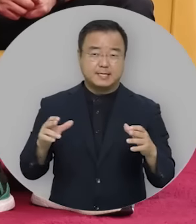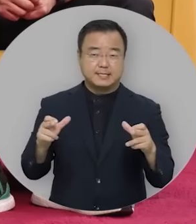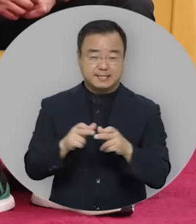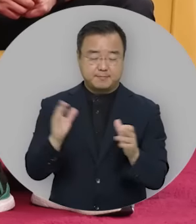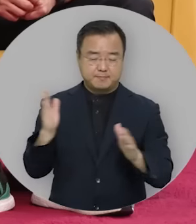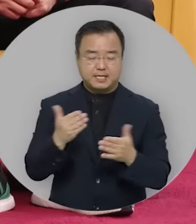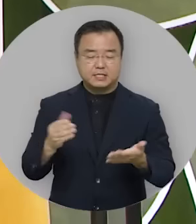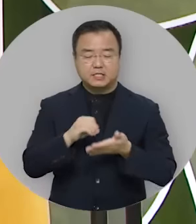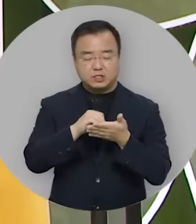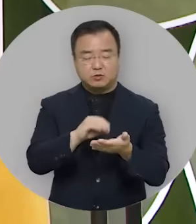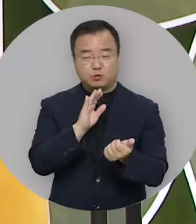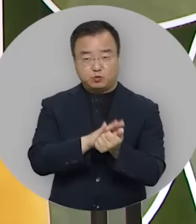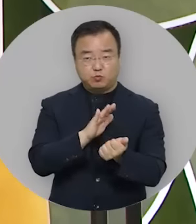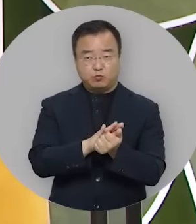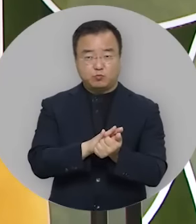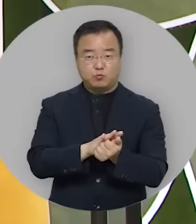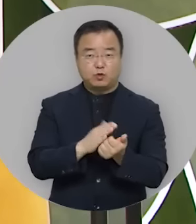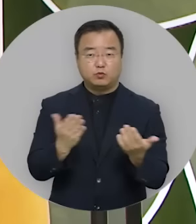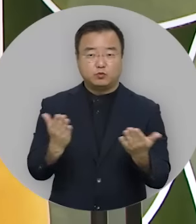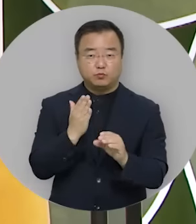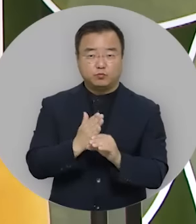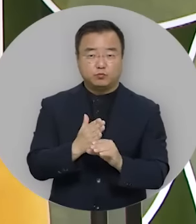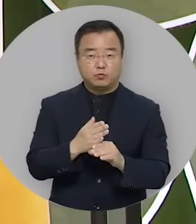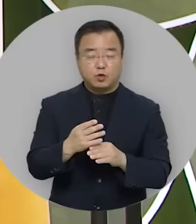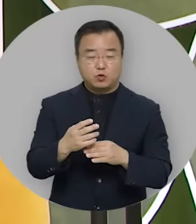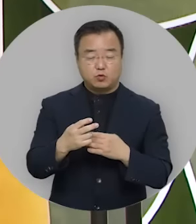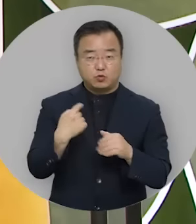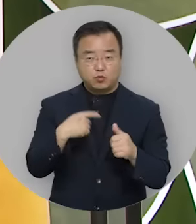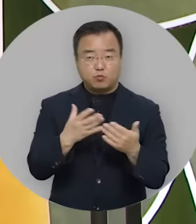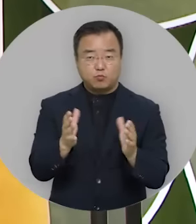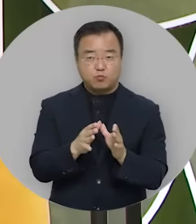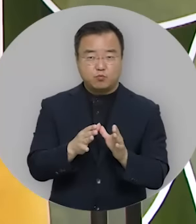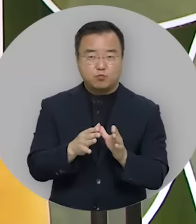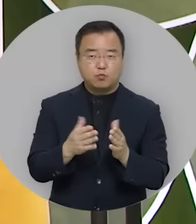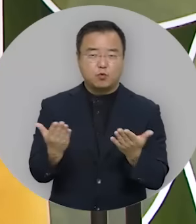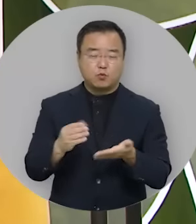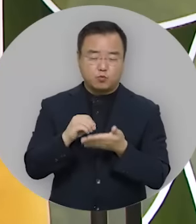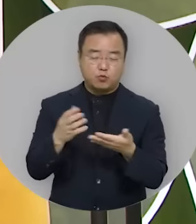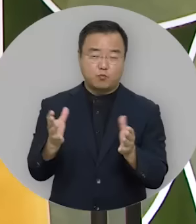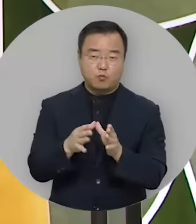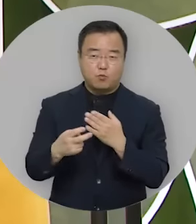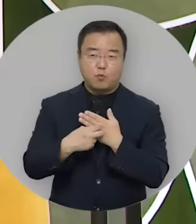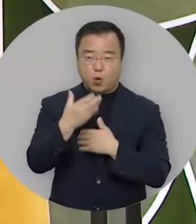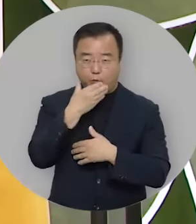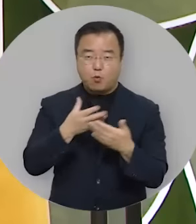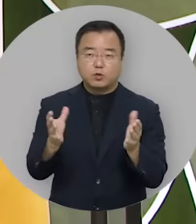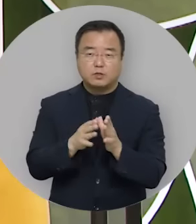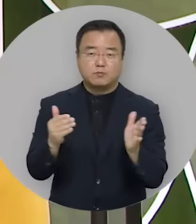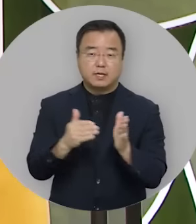그러니까 교육부, 고용노동부, 복지부가 범부처적으로 아이들의 취업을 지원하고 있습니다.